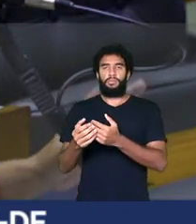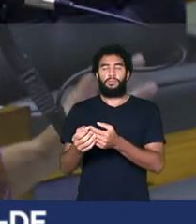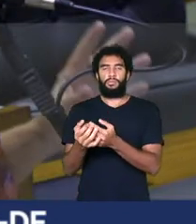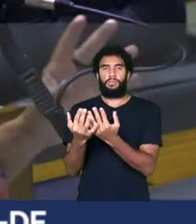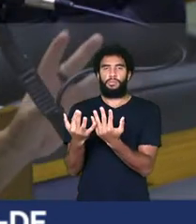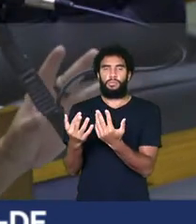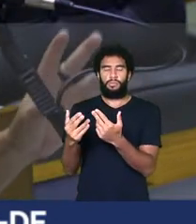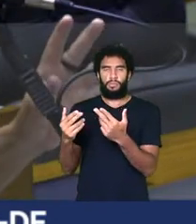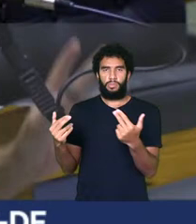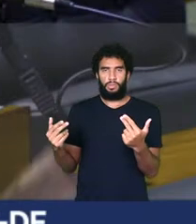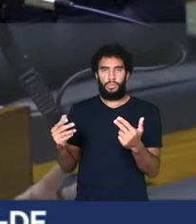PESQUISAS INDICAM QUE ONDE SE INSTAAM OS JOGOS, OS CASSINOS,